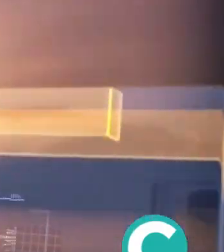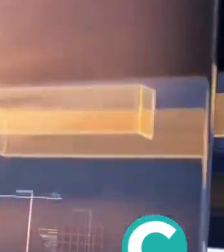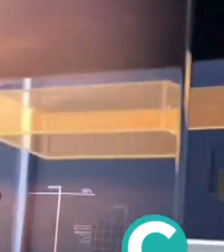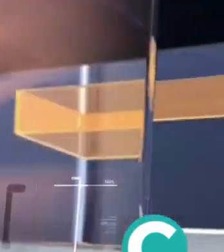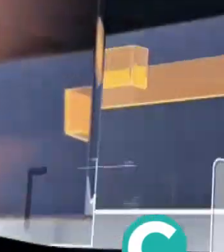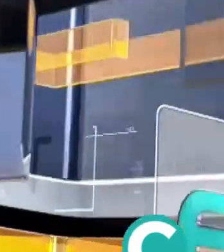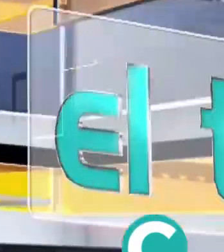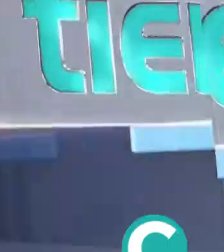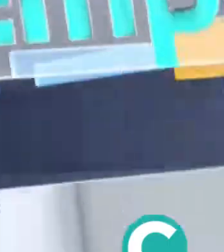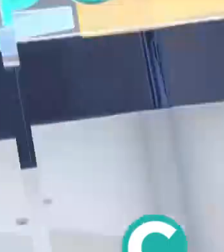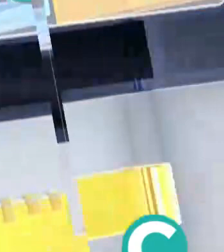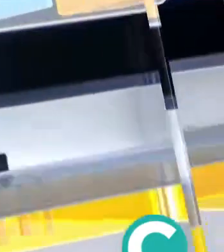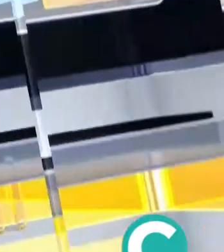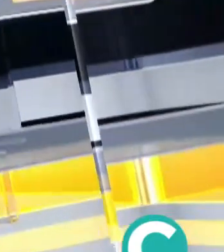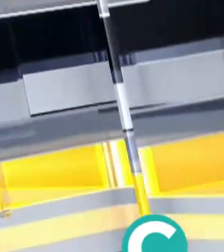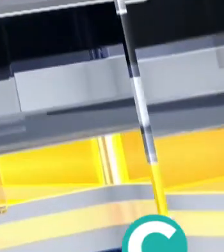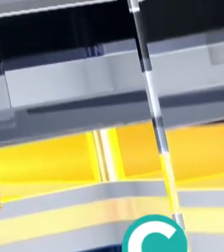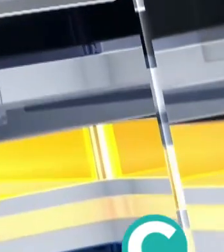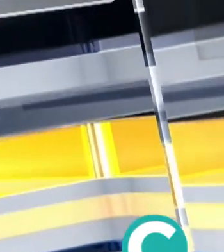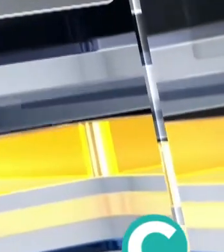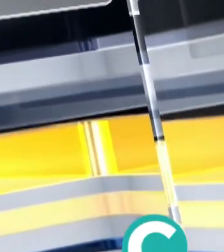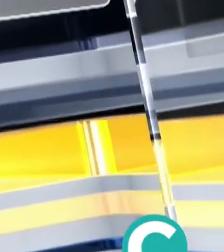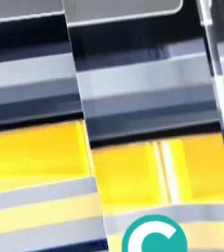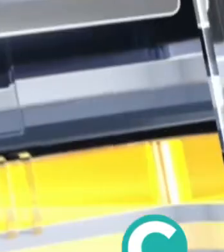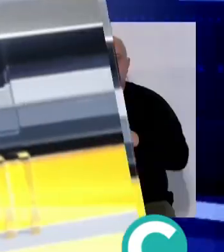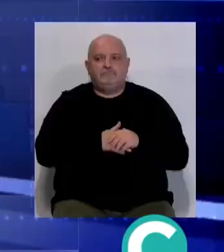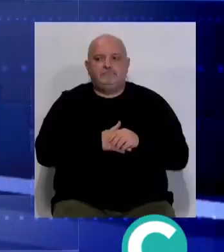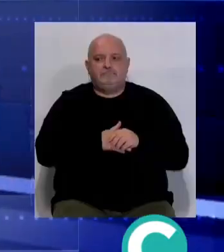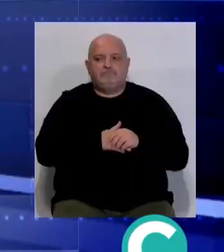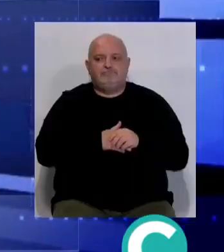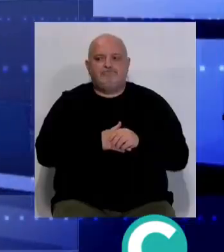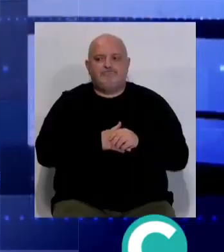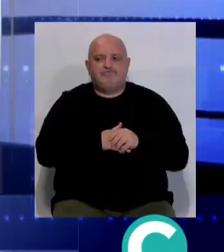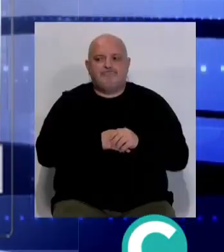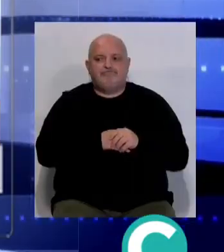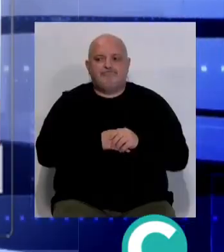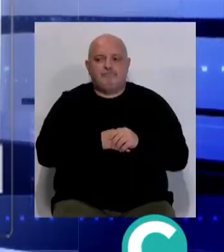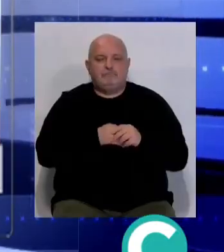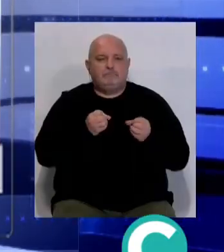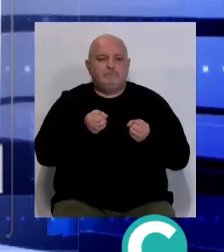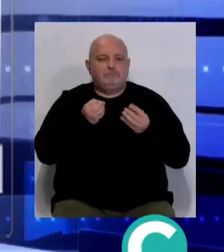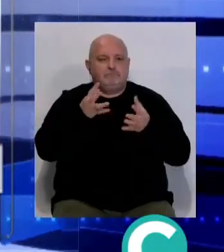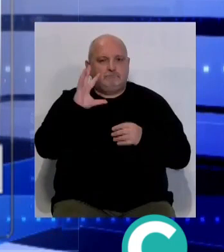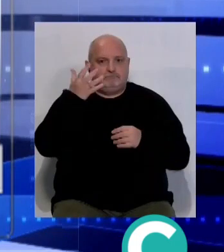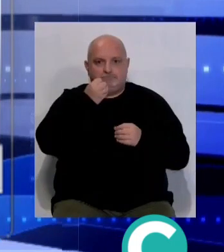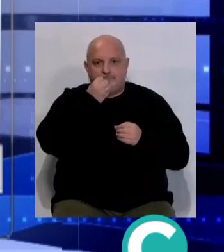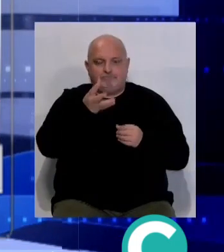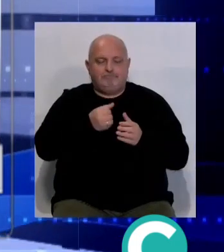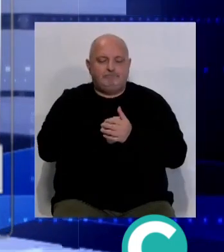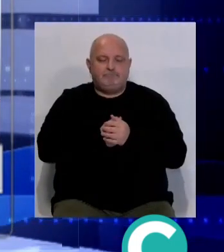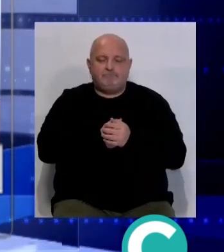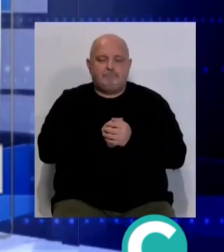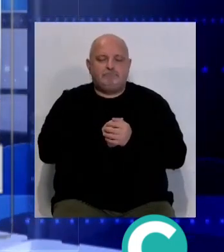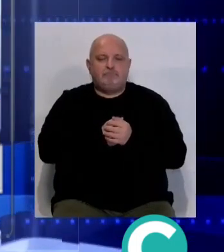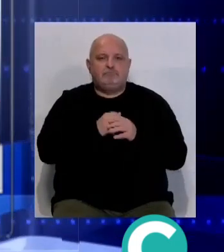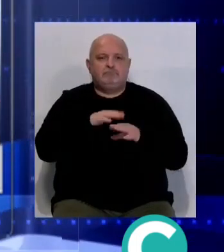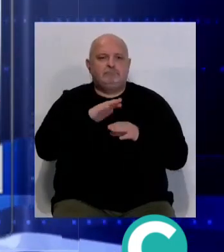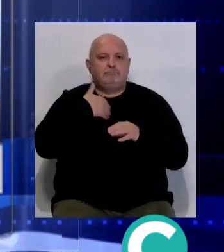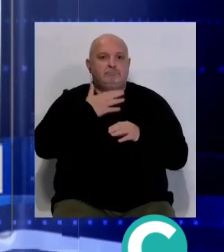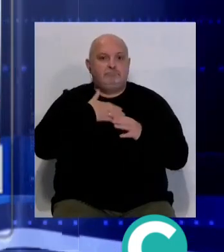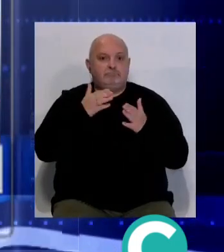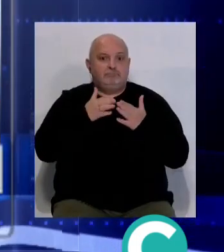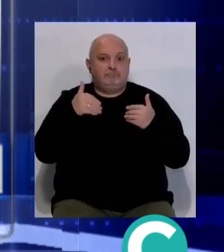partida la agencia Estatal de met ía informa de un tiempo para mañana en